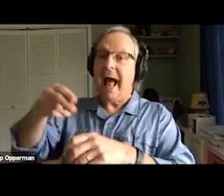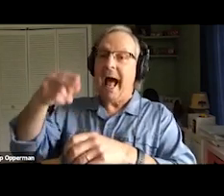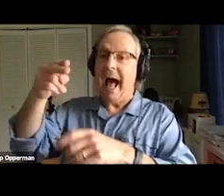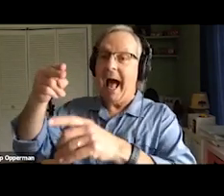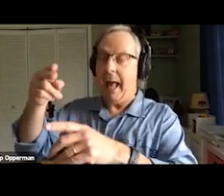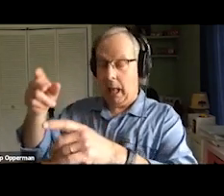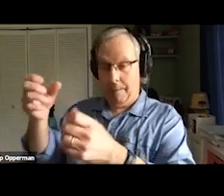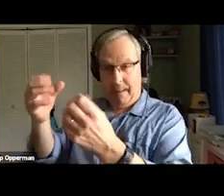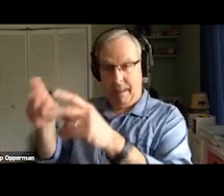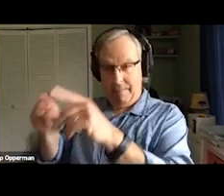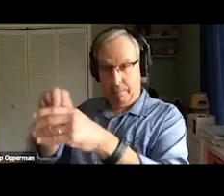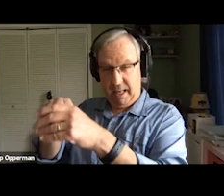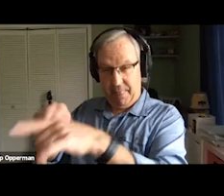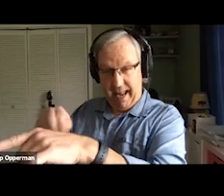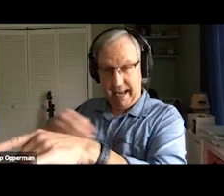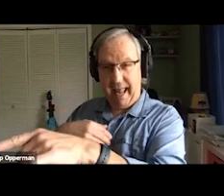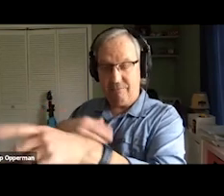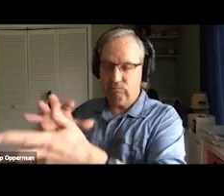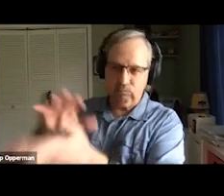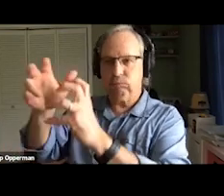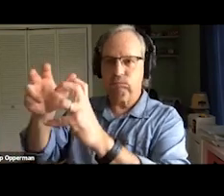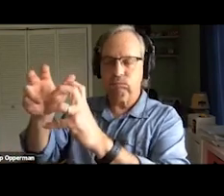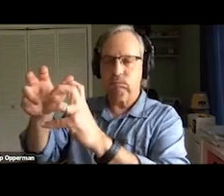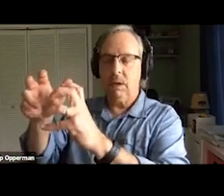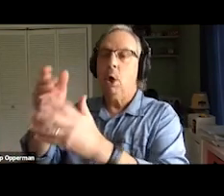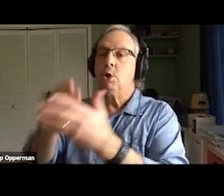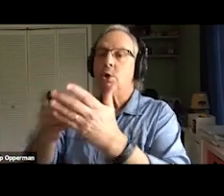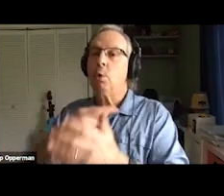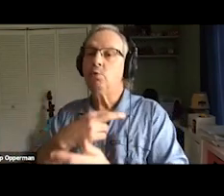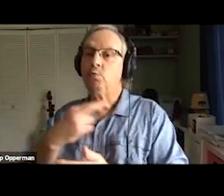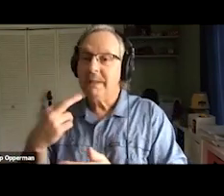lo cual hacemos. Entonces, algunos de estos factores de riesgo, por supuesto,